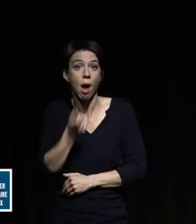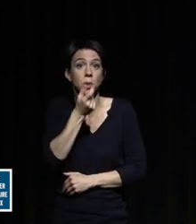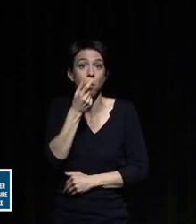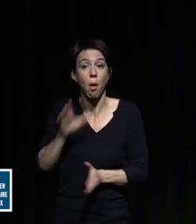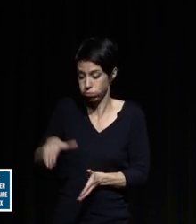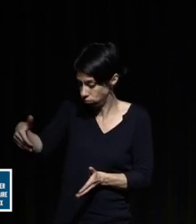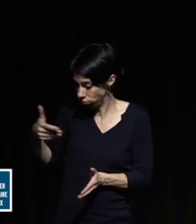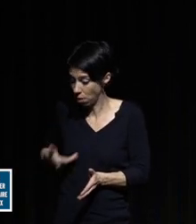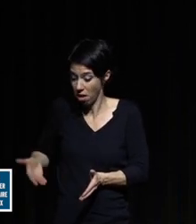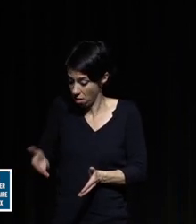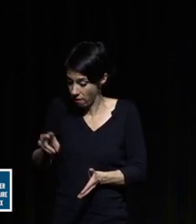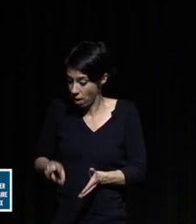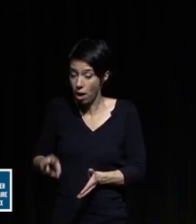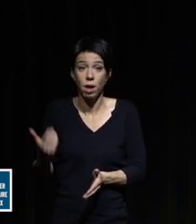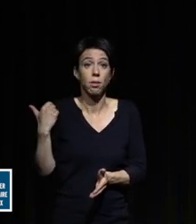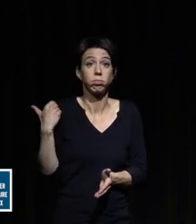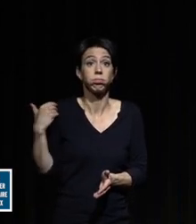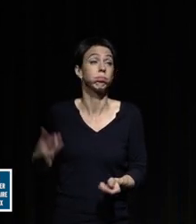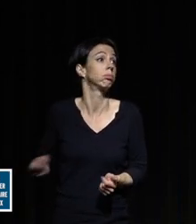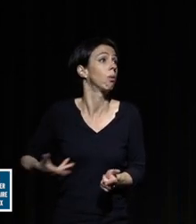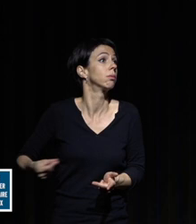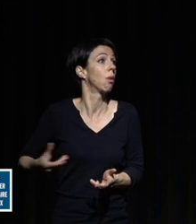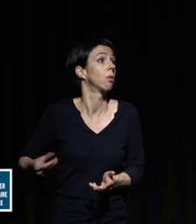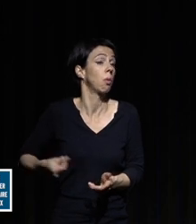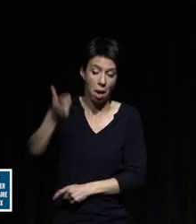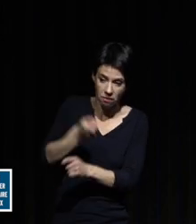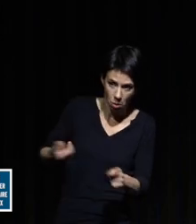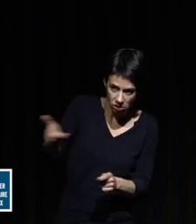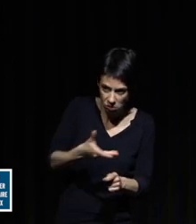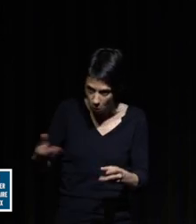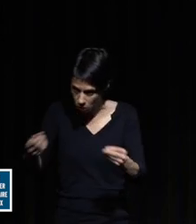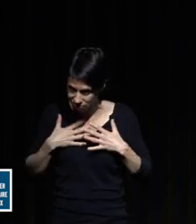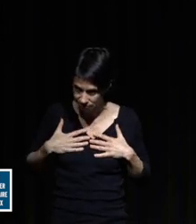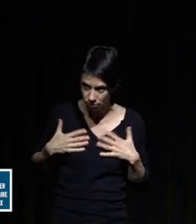vous le voyez et puis lorsque ça suffit pas on va monter les antalgiques avec des paliers de